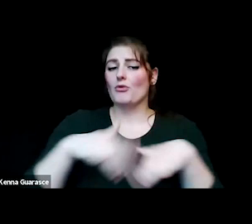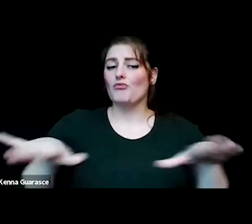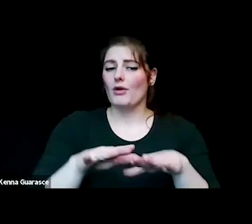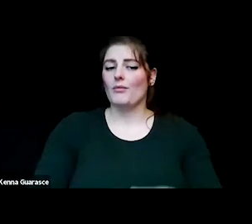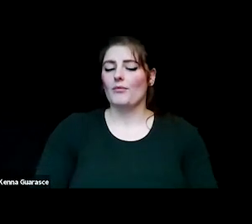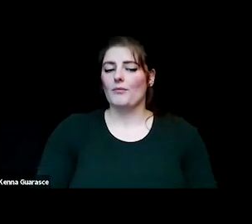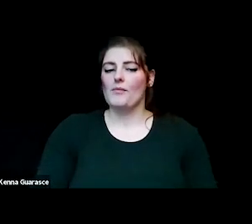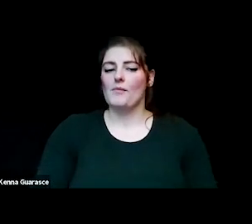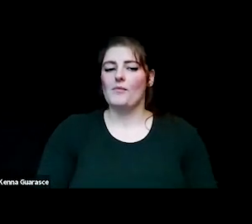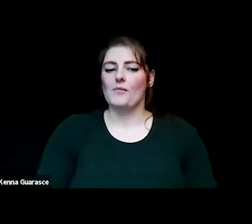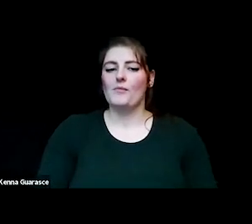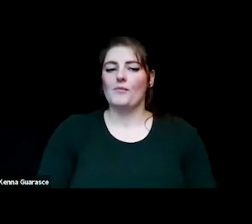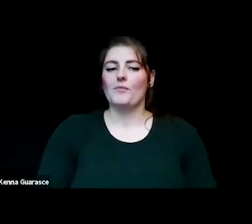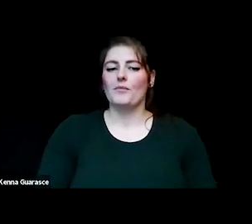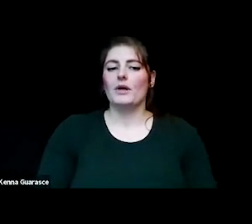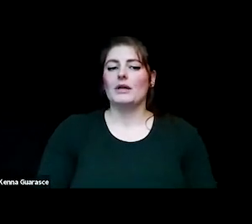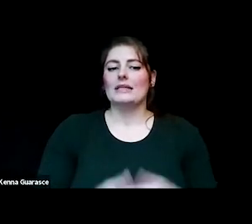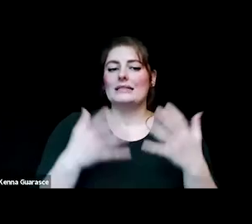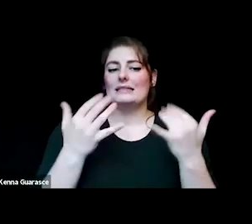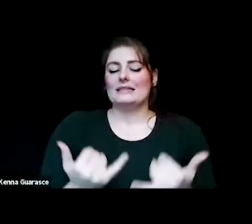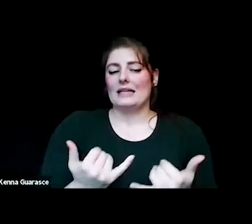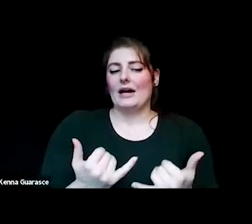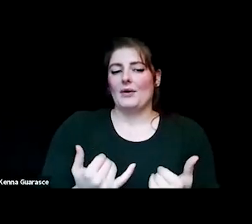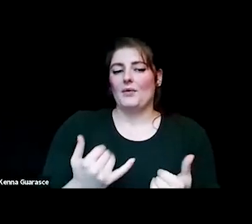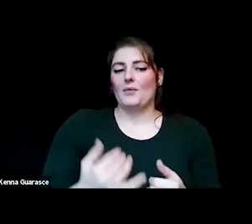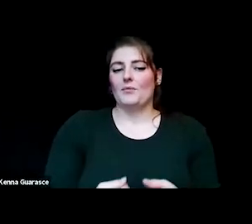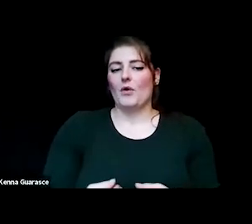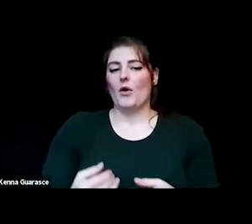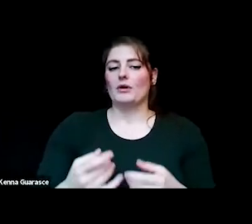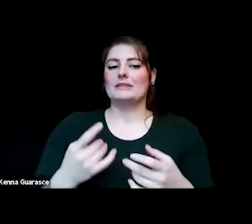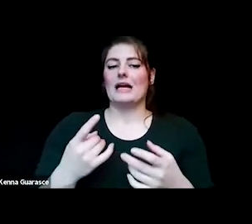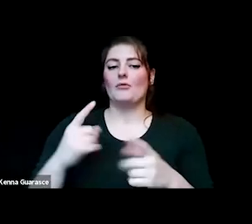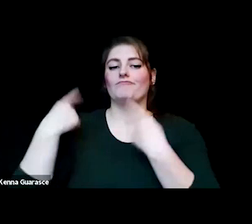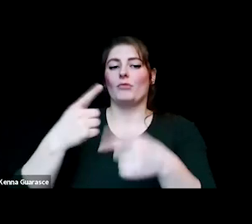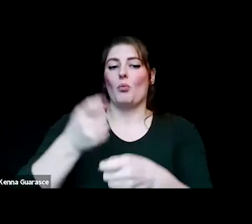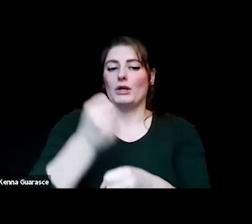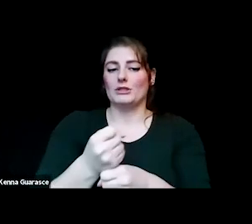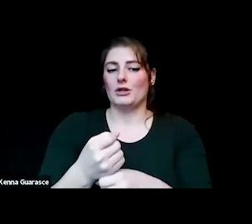Para conmemorar el evento, después de un año, todos los socios del equipo nos unimos y trabajamos